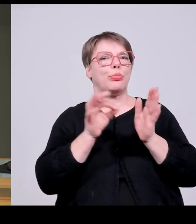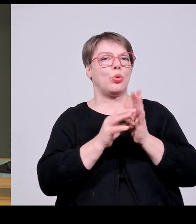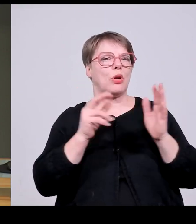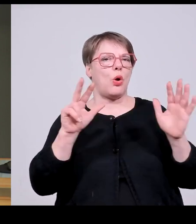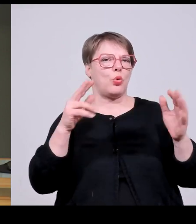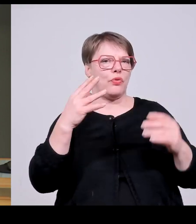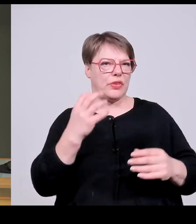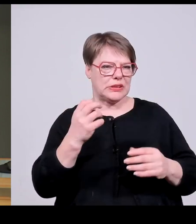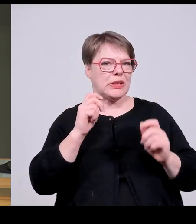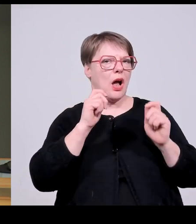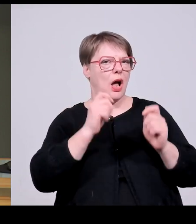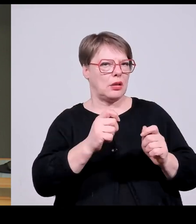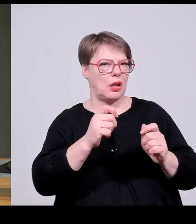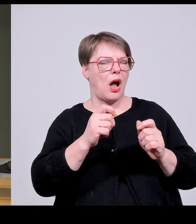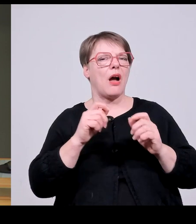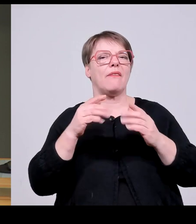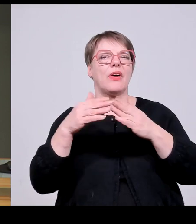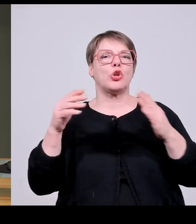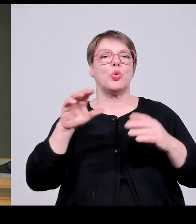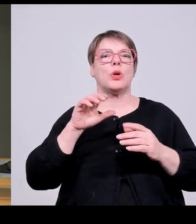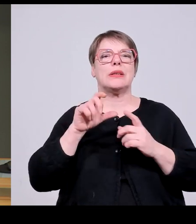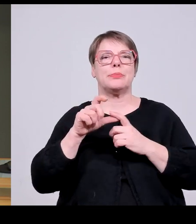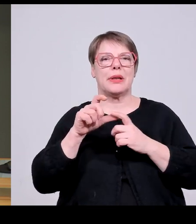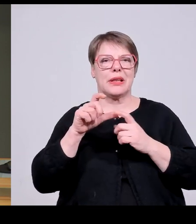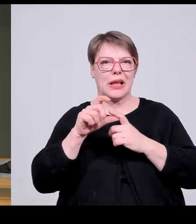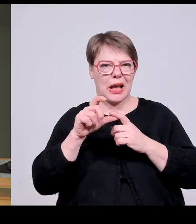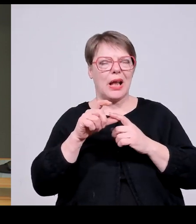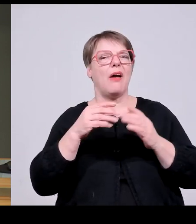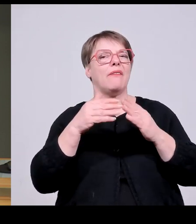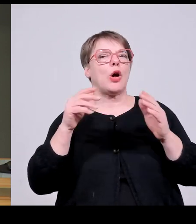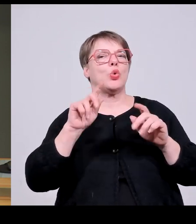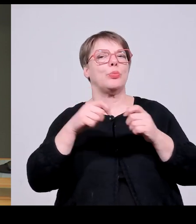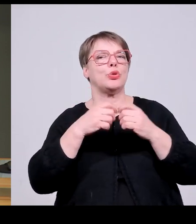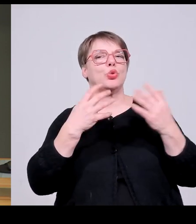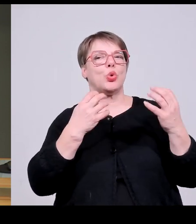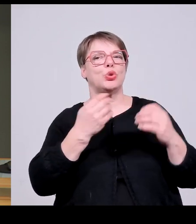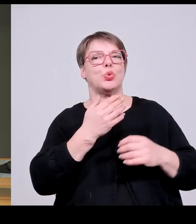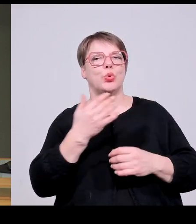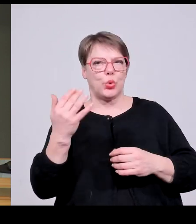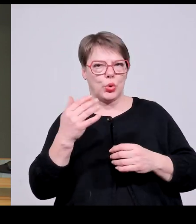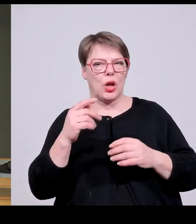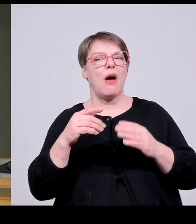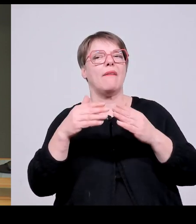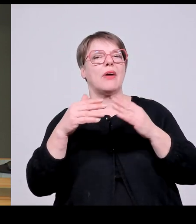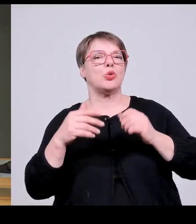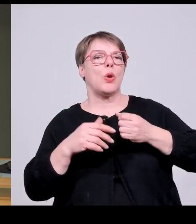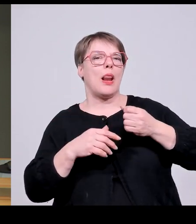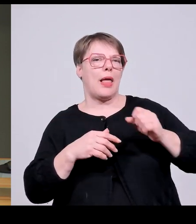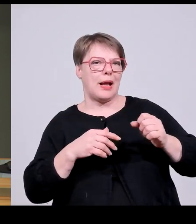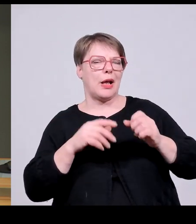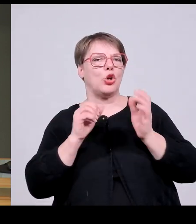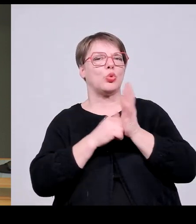Fraktion der FDP Drucksache 19 0794. "Vorfahrt für die Talents Jahr Verbindung Ost - weitere Verzögerungen vermeiden.